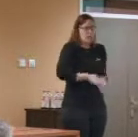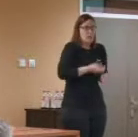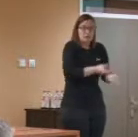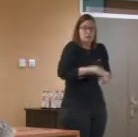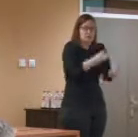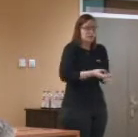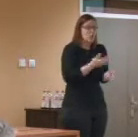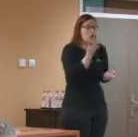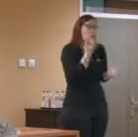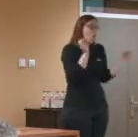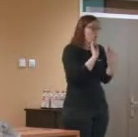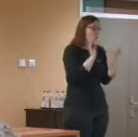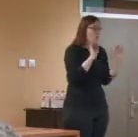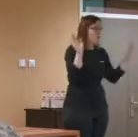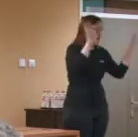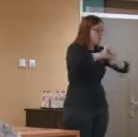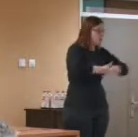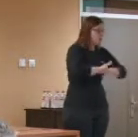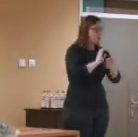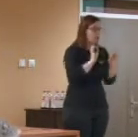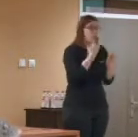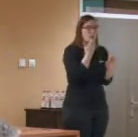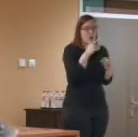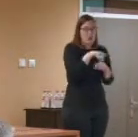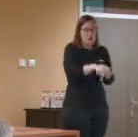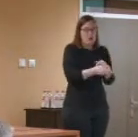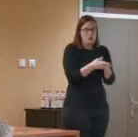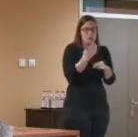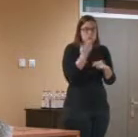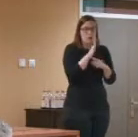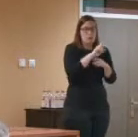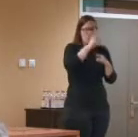y de esto tenemos aquí algún ejemplo que podremos conocer, después si no me equivoco intervendrá el propio Juan Nieto,